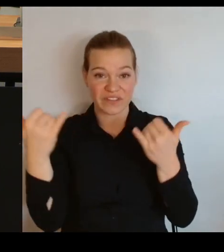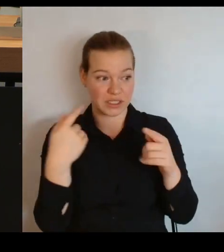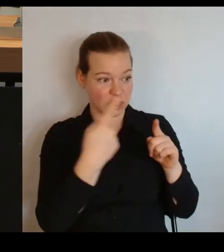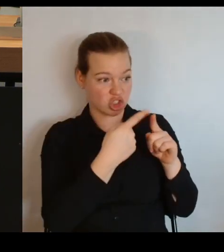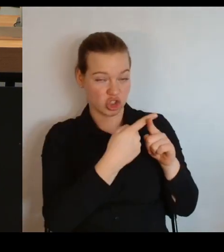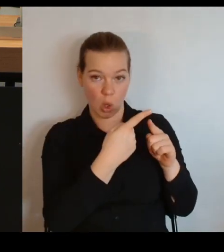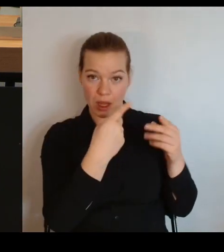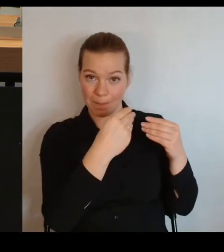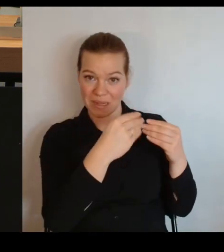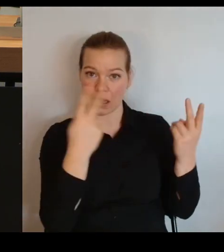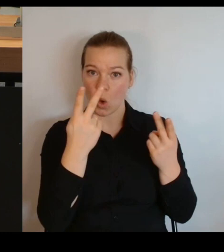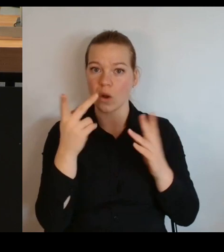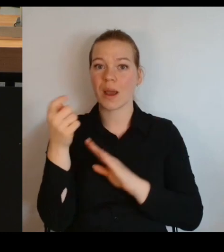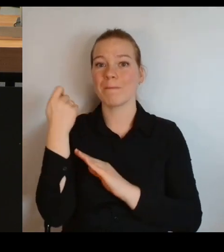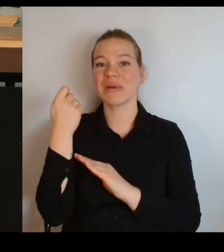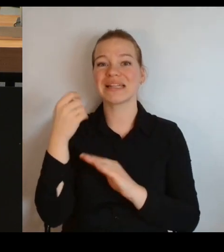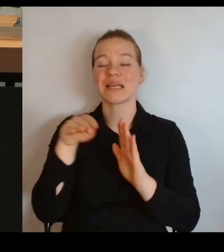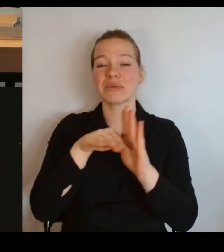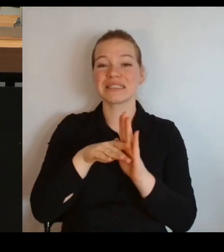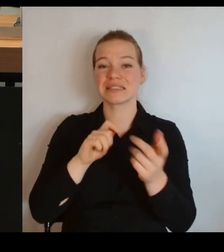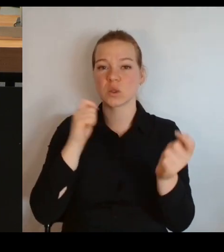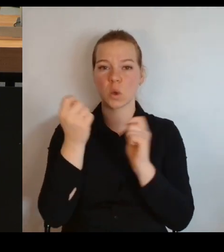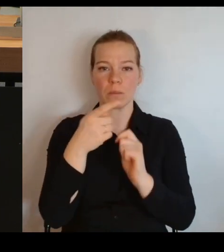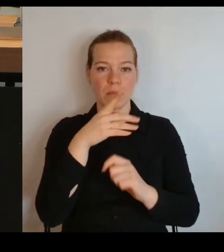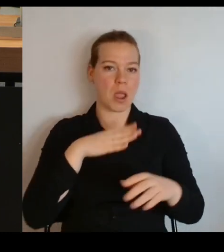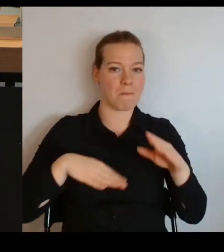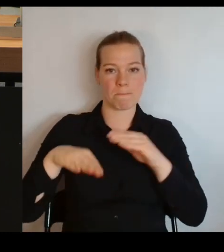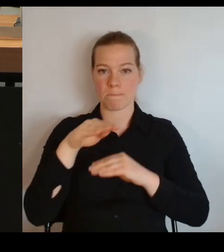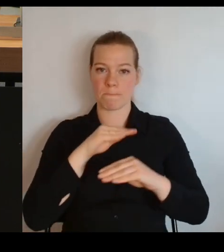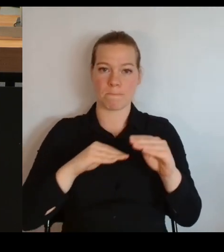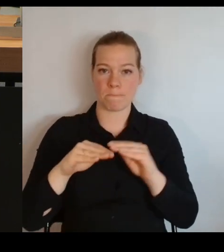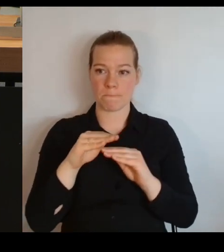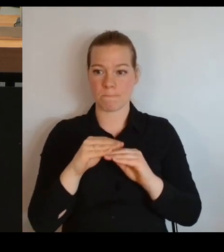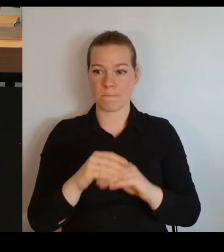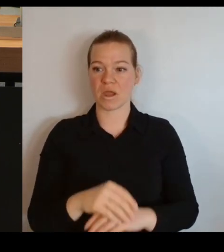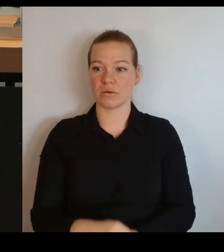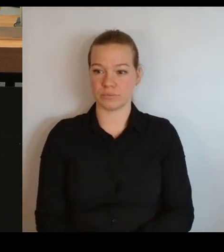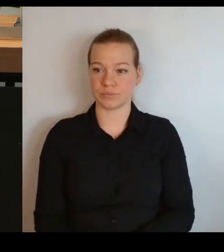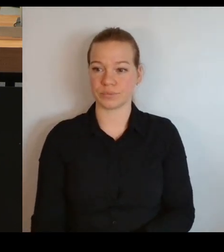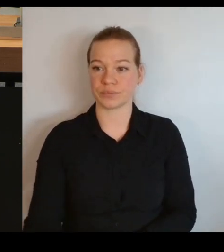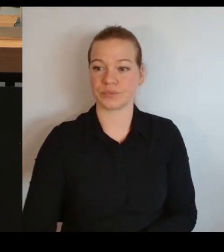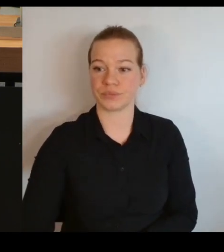Ich denke mir, das wird sicherlich noch in den Ausschüssen behandelt, aber ich glaube, dass das die ganz relevante Frage ist.